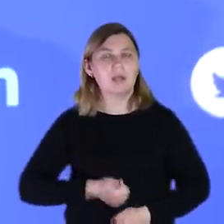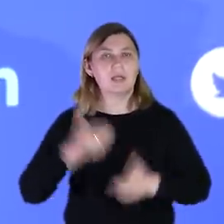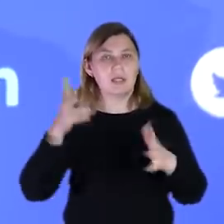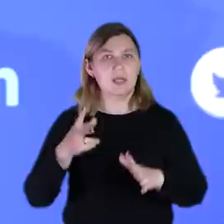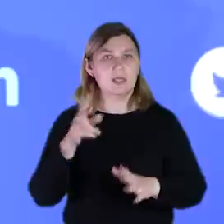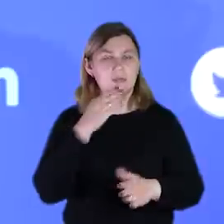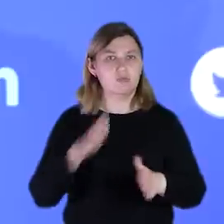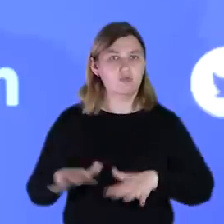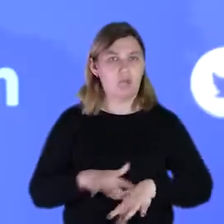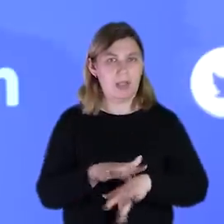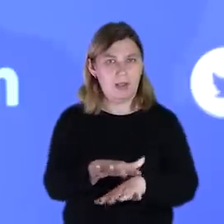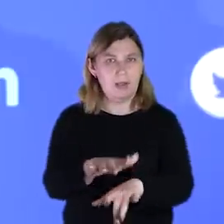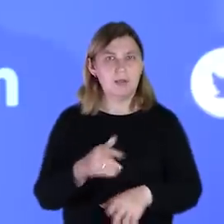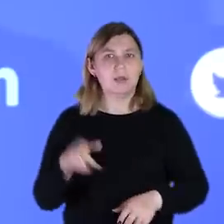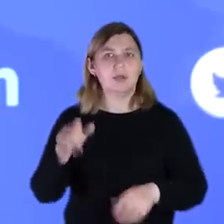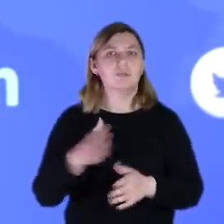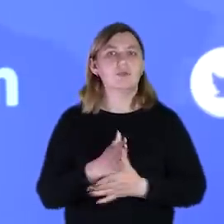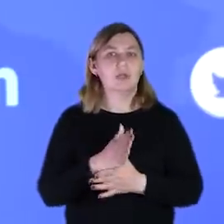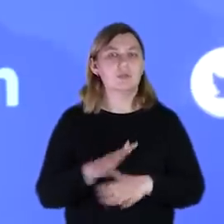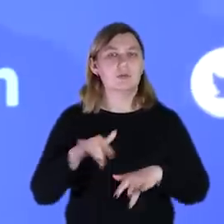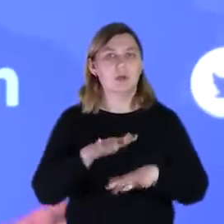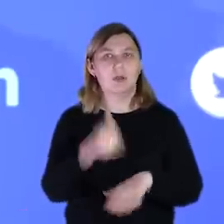monitorów rzecznych i przez te monitory również próbowano